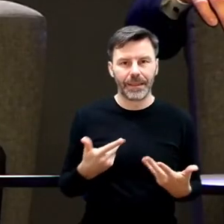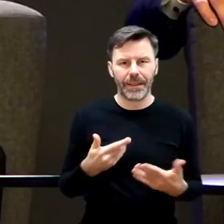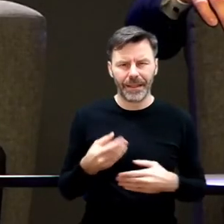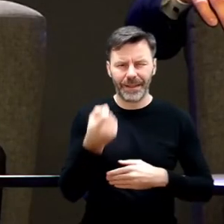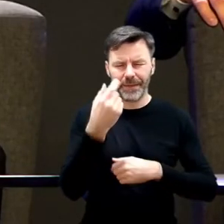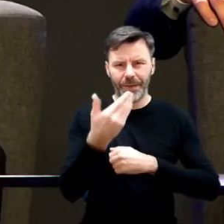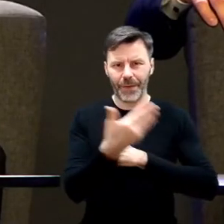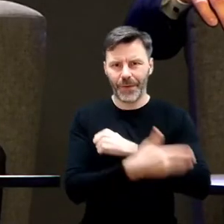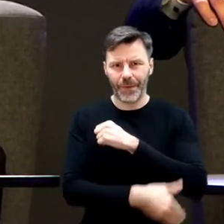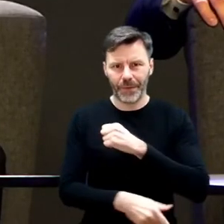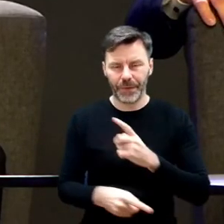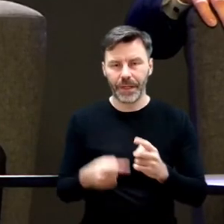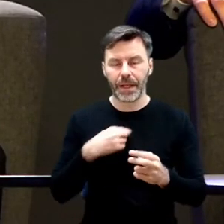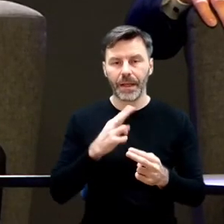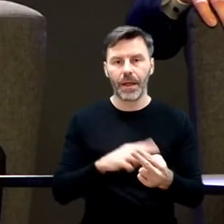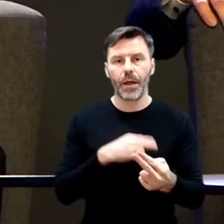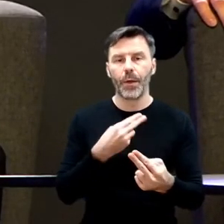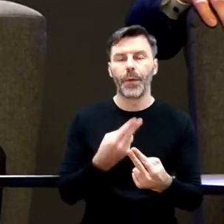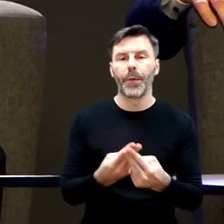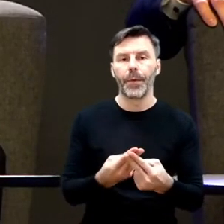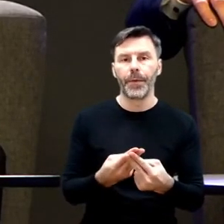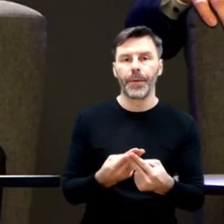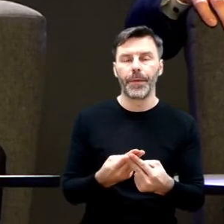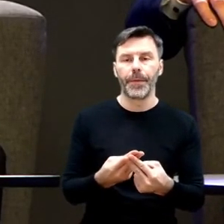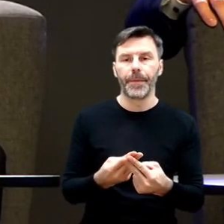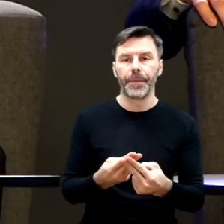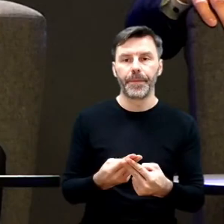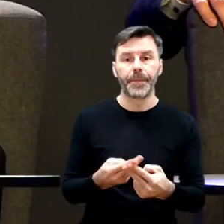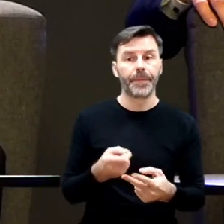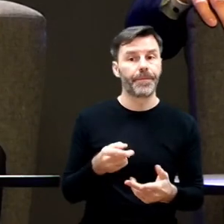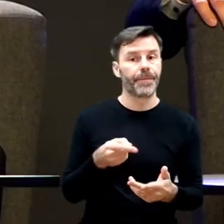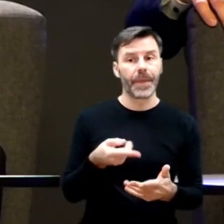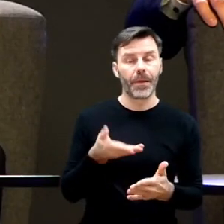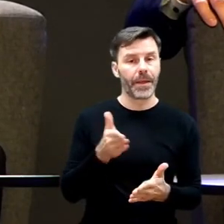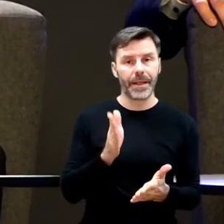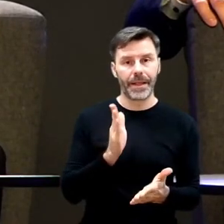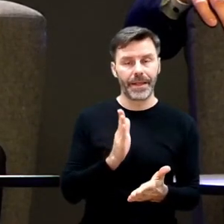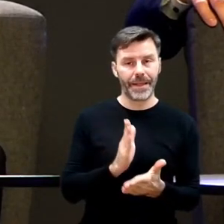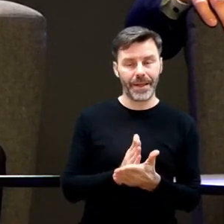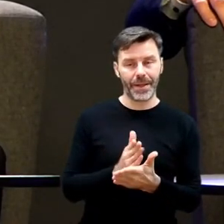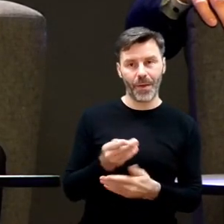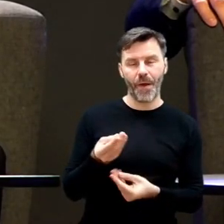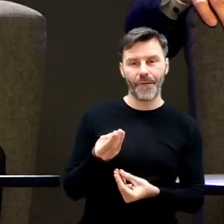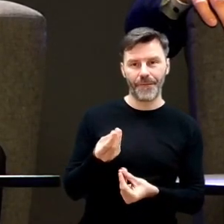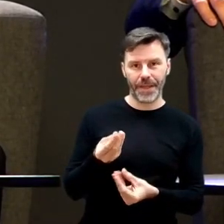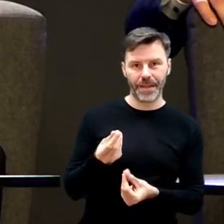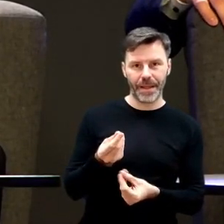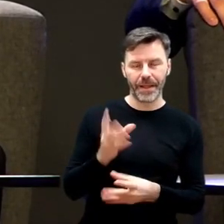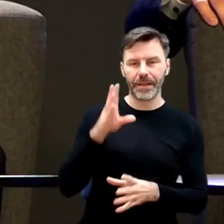Chciałbym powiedzieć tak, nie tylko w aspekcie finansowym wyraża się społeczność tego programu.